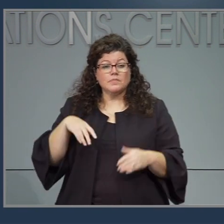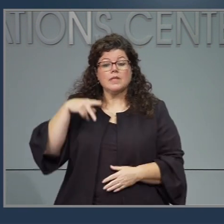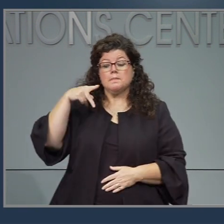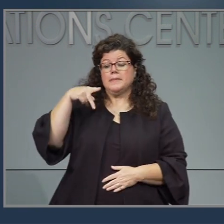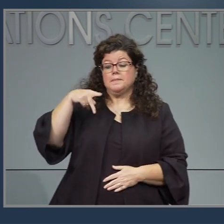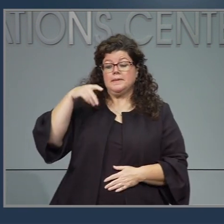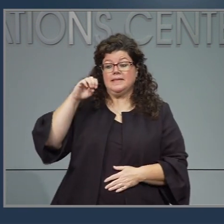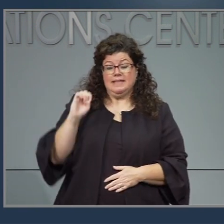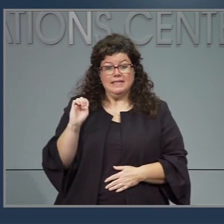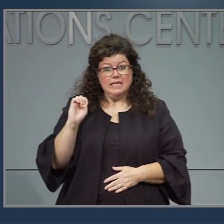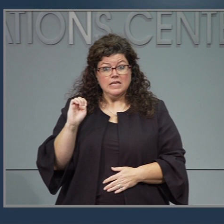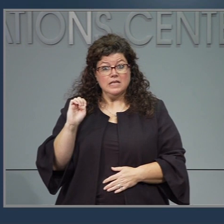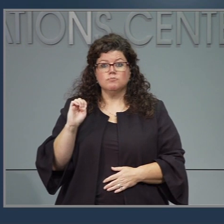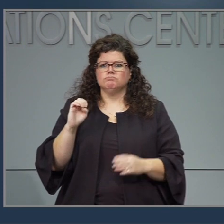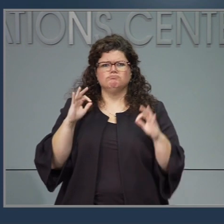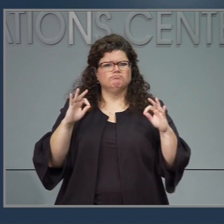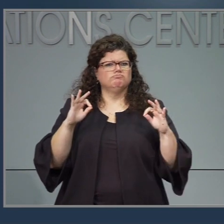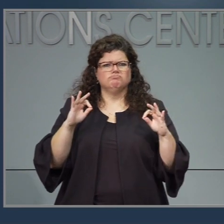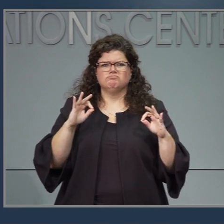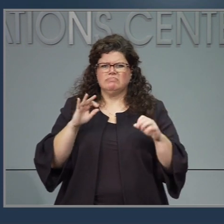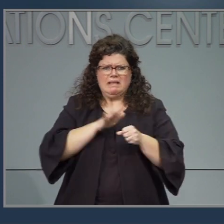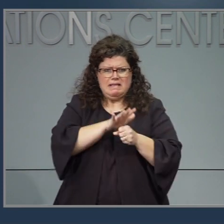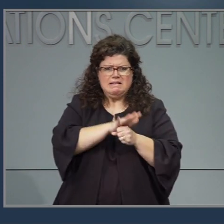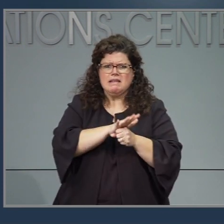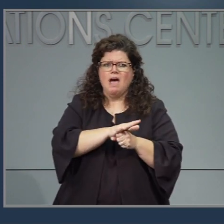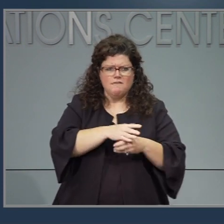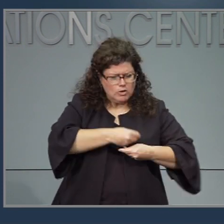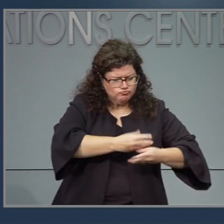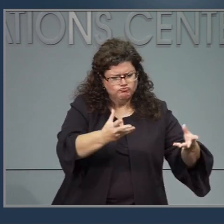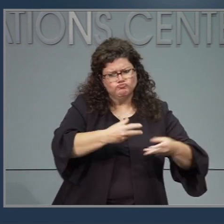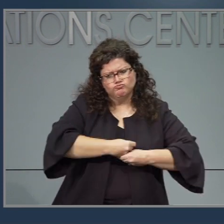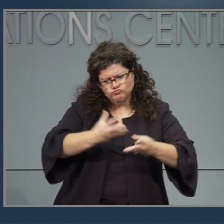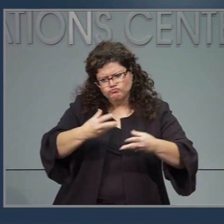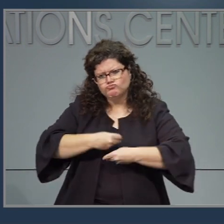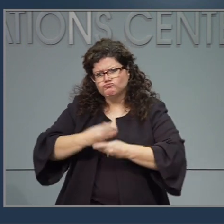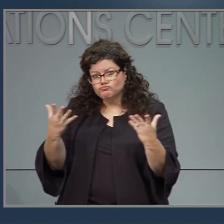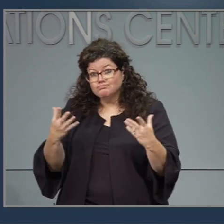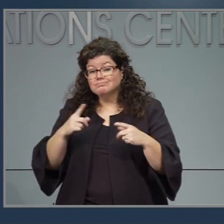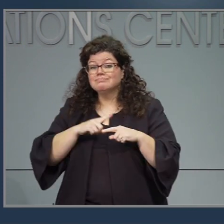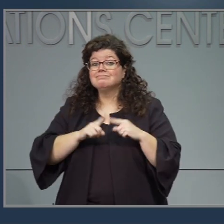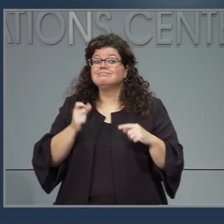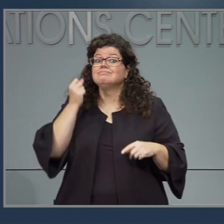distribuyendo este equipo en todo el Estado, sin embargo, el Gobierno federal ahora está sus ideando menos, solamente